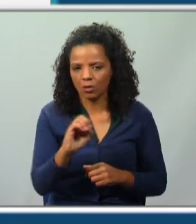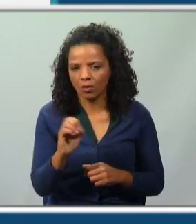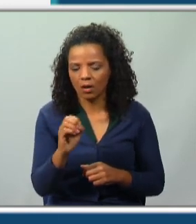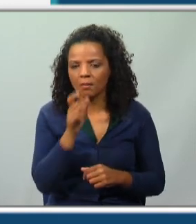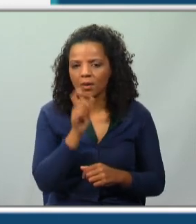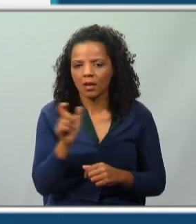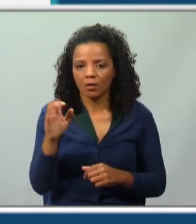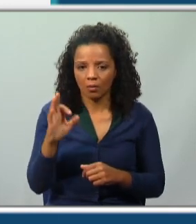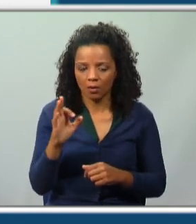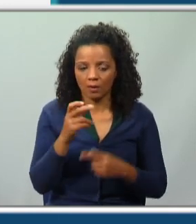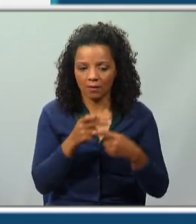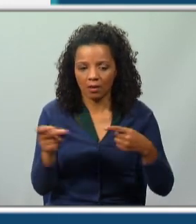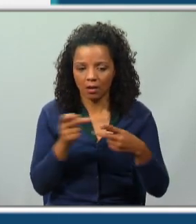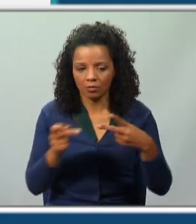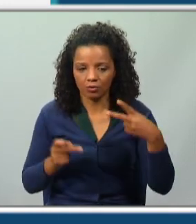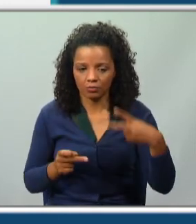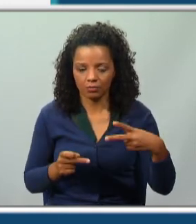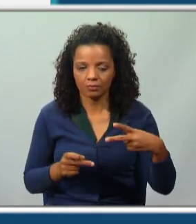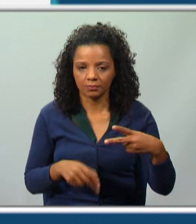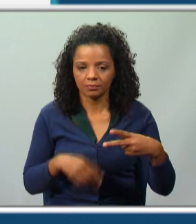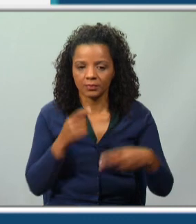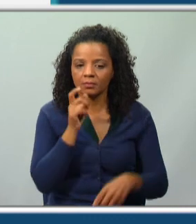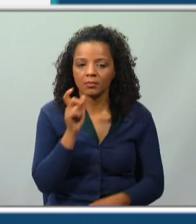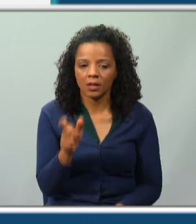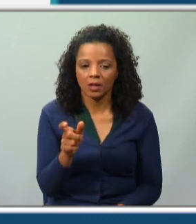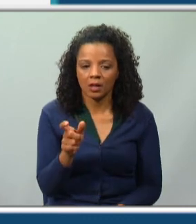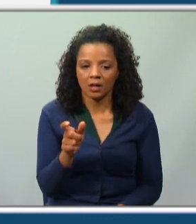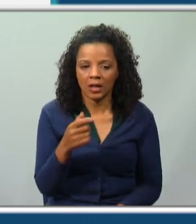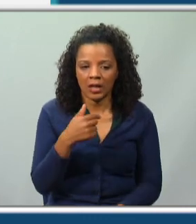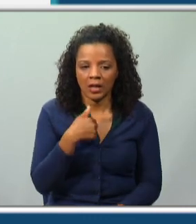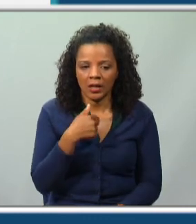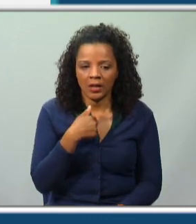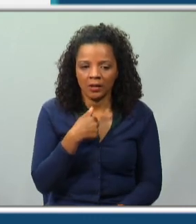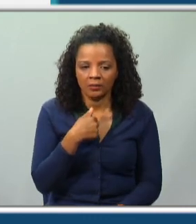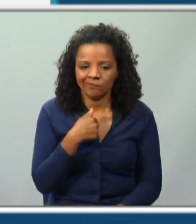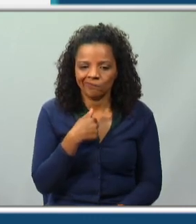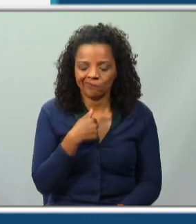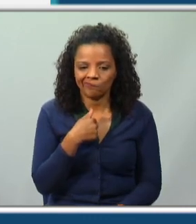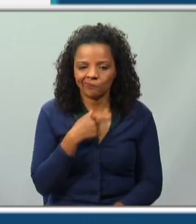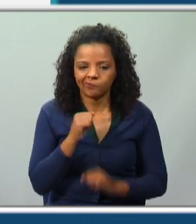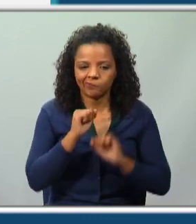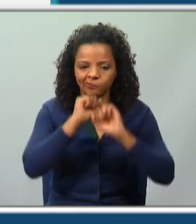E aí ambas as frases nós temos o que a palavra eu acordo e depois temos que as 然後兩個句子我們都有什麼我醒了，然後我們必須